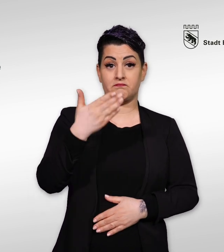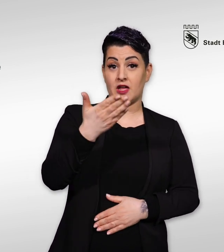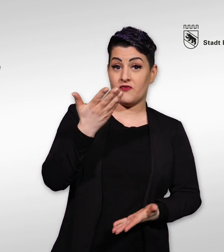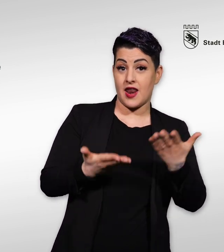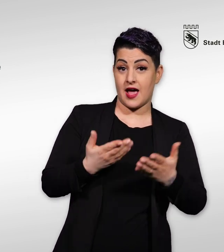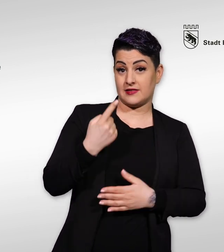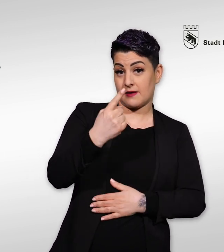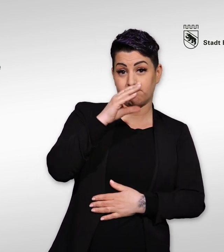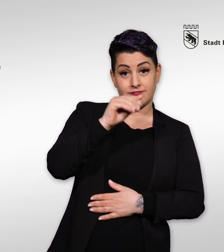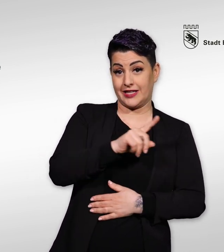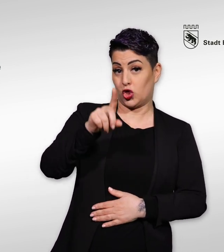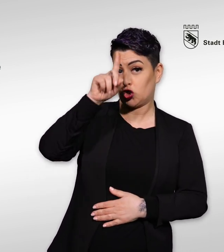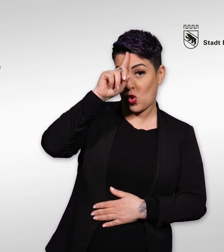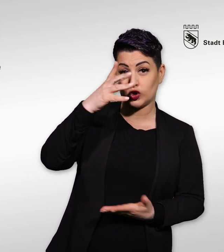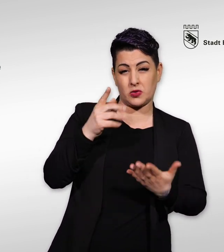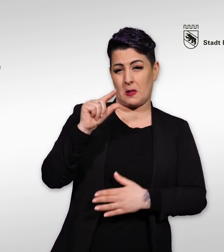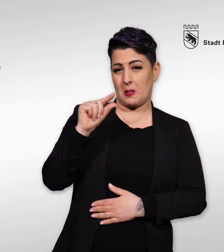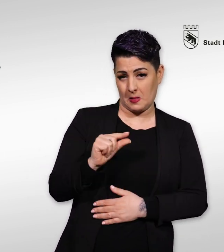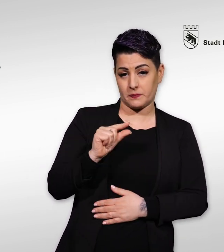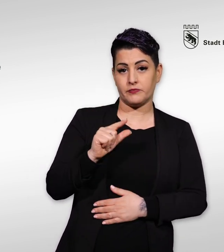Sie sprechen vielleicht nicht oder nur wenig Deutsch.